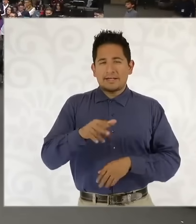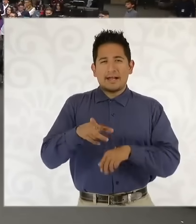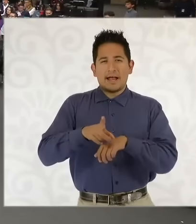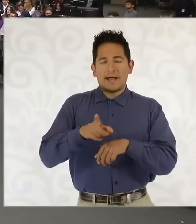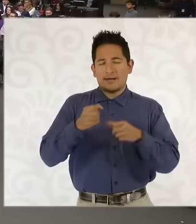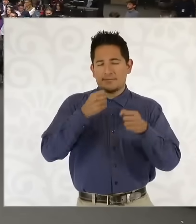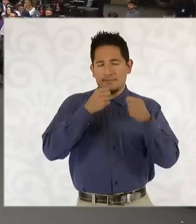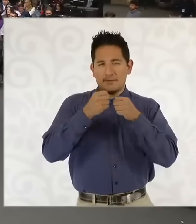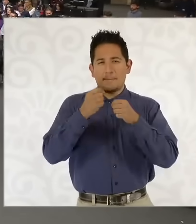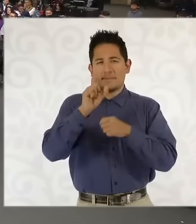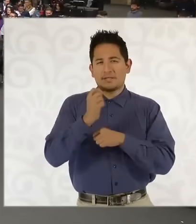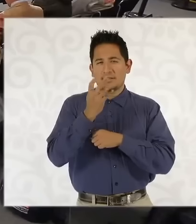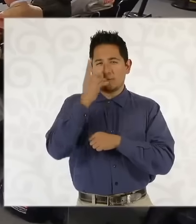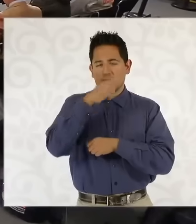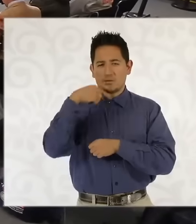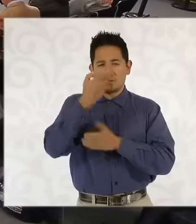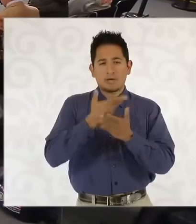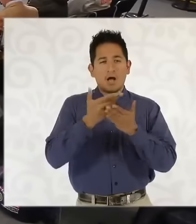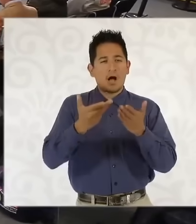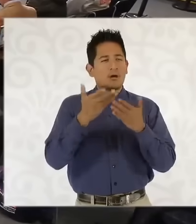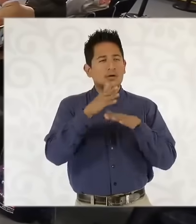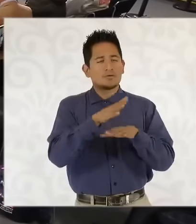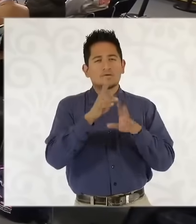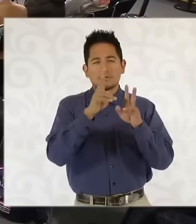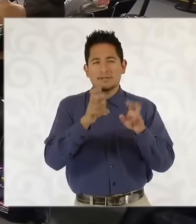Preguntarle, presidenta, sobre el tema de energía, aprovechando que está la secretaria, eh, ¿cuántas